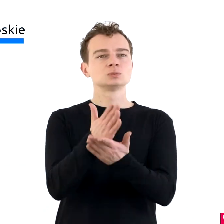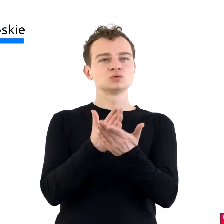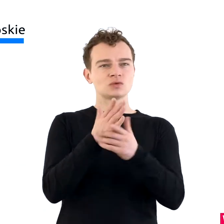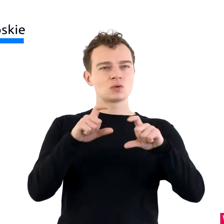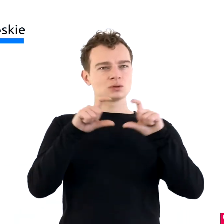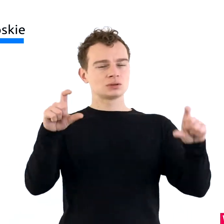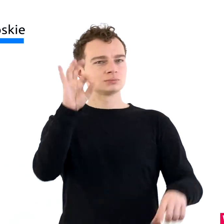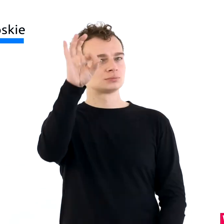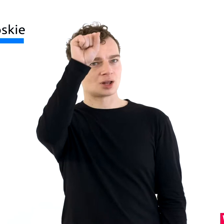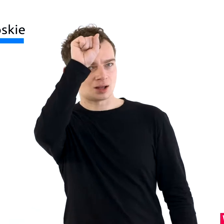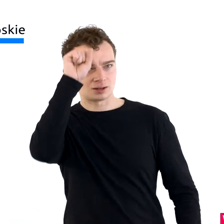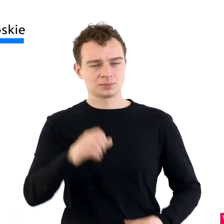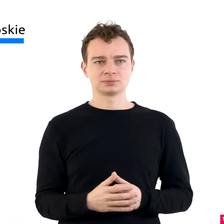Świątynie egipskie